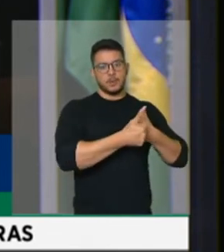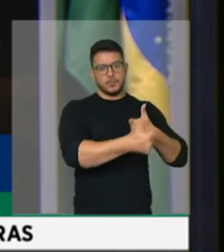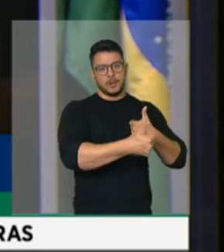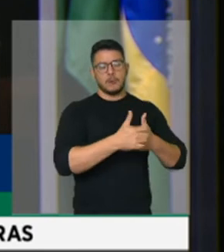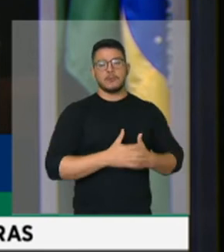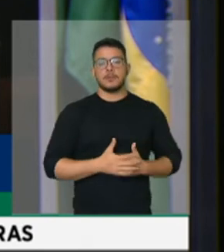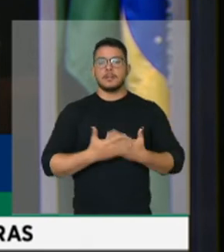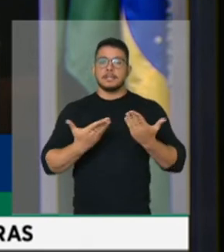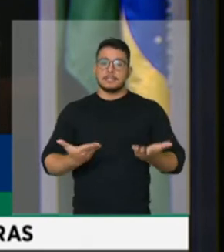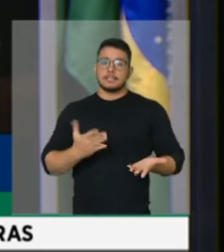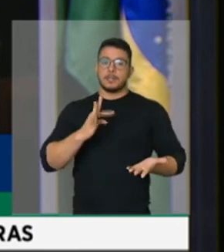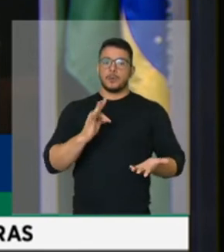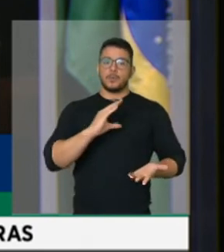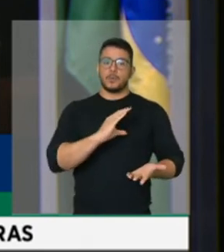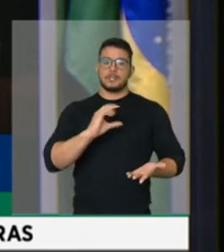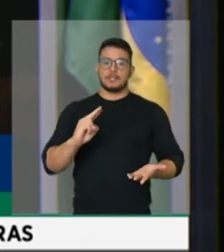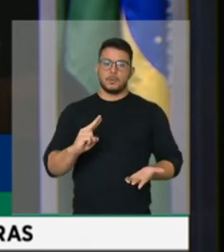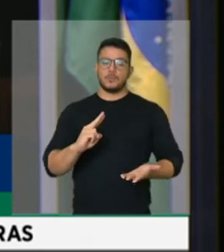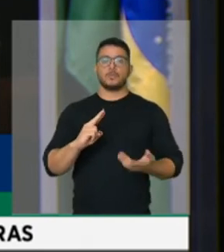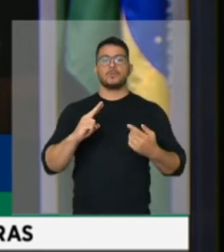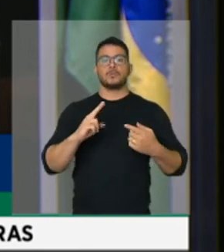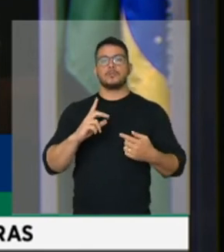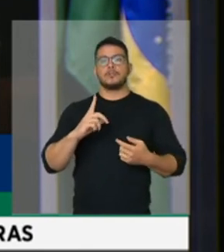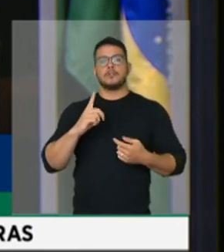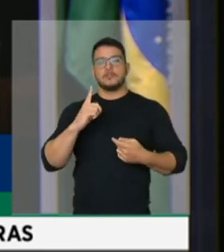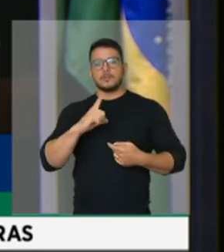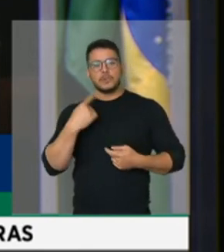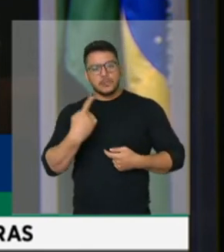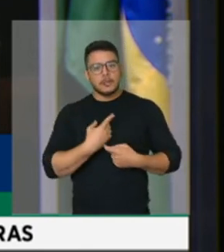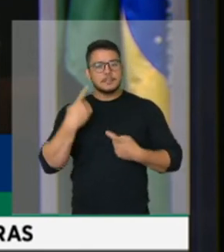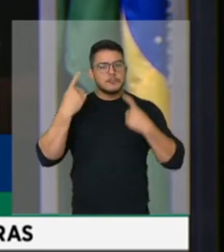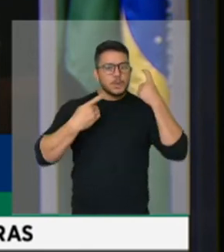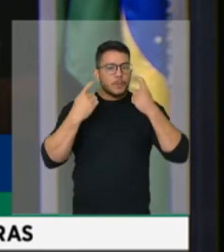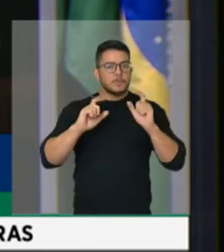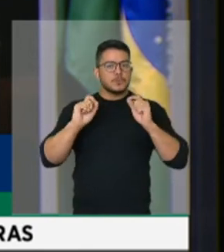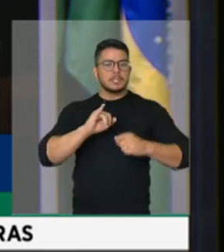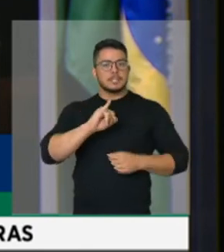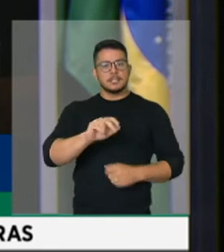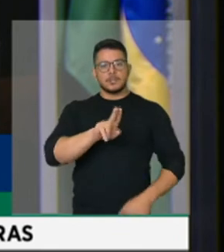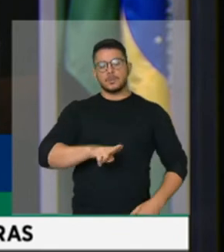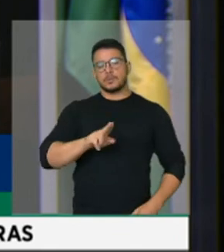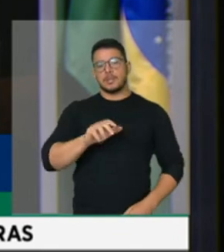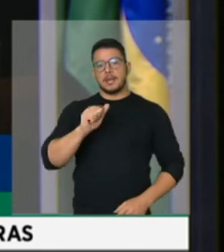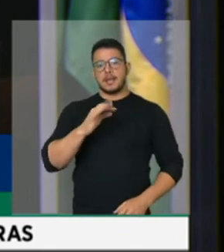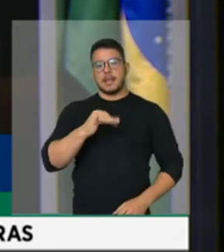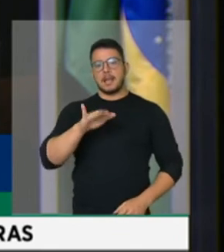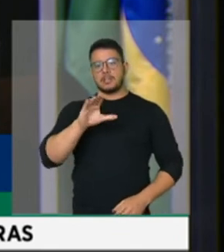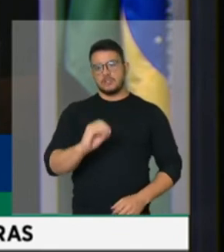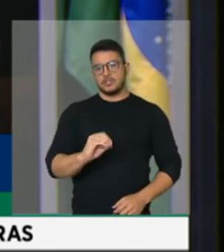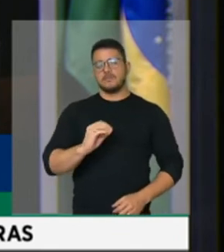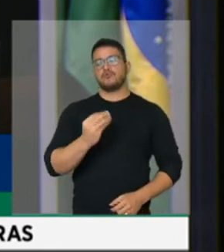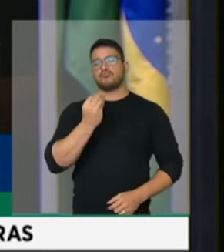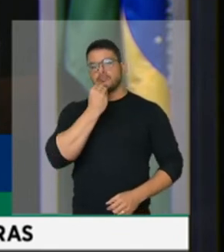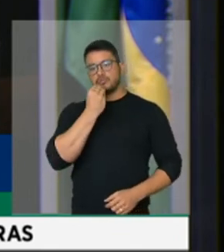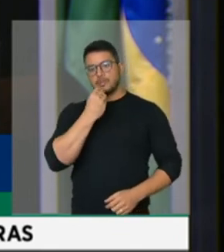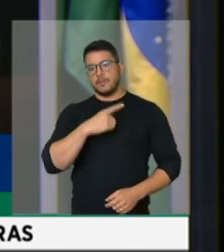UNIÃO EM 2019 NO QUAL A ELETROBRAS PRECISARIA FAZER AJUSTES DE GESTÃO ANTES QUE O PROJETO DESESTATIZAÇÕES ENCAMINHADO AO TRIBUNAL.